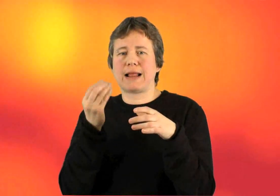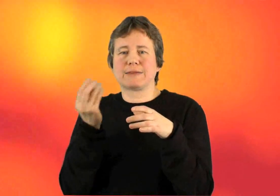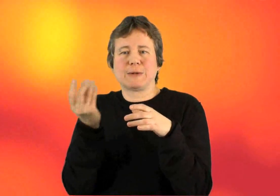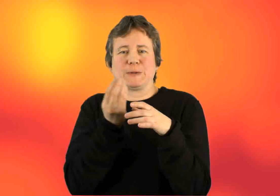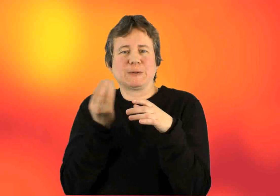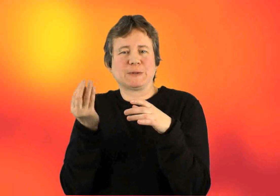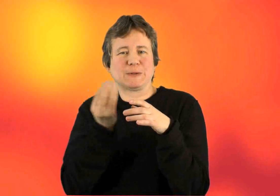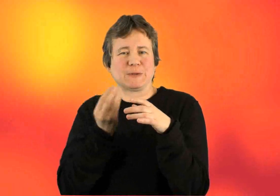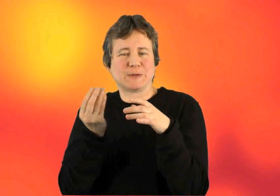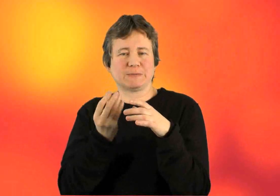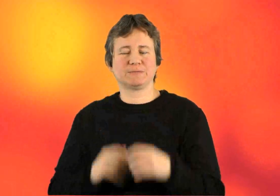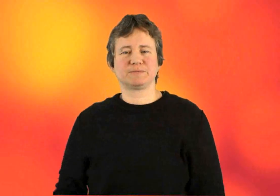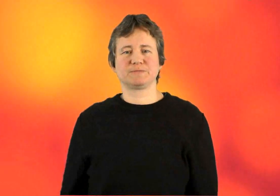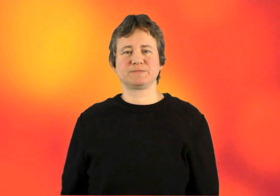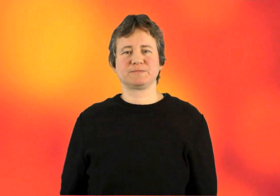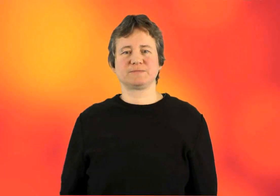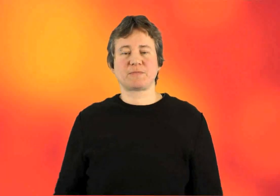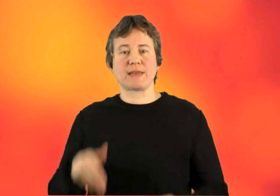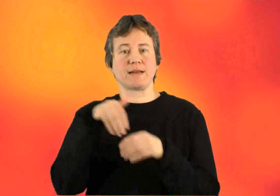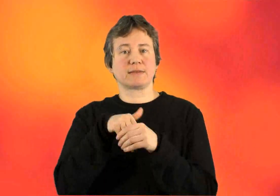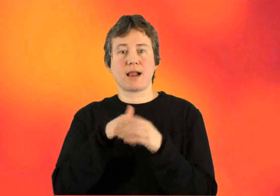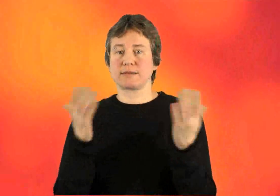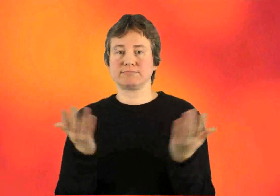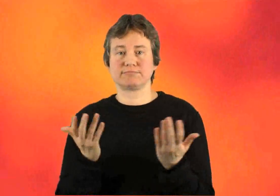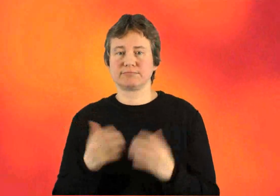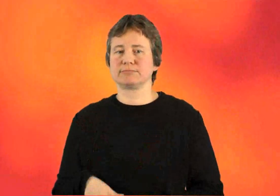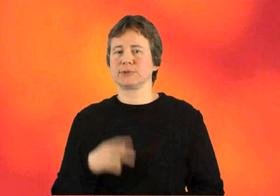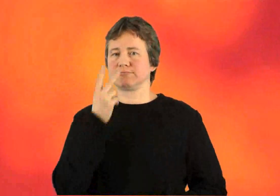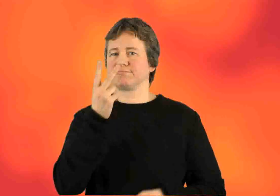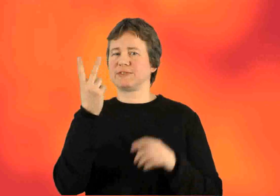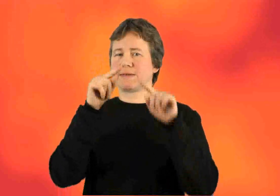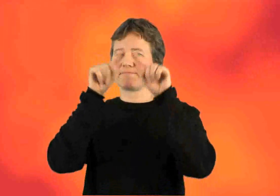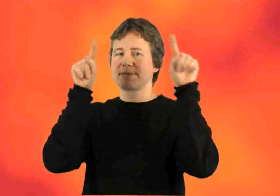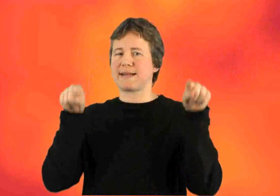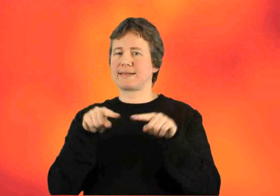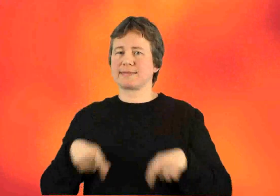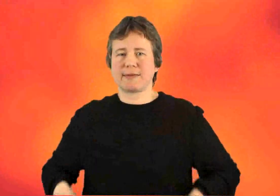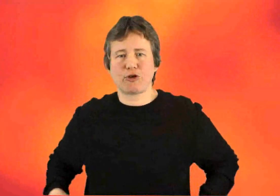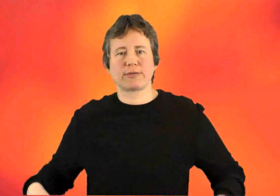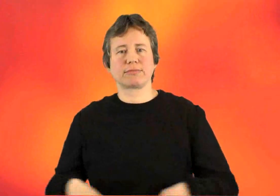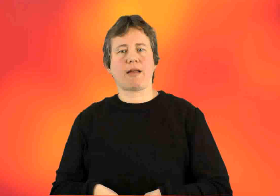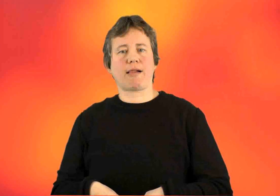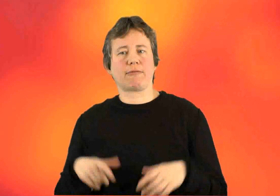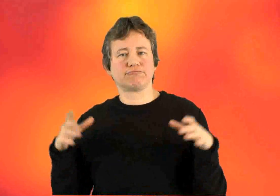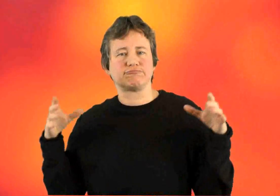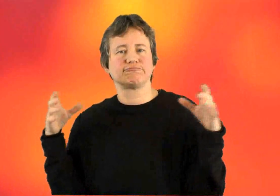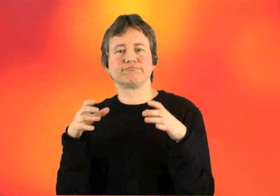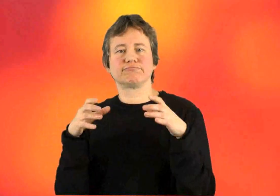Unser Licht soll brennen Was bedeutet das? Das ist ein Bild: Den Gürtel anziehen